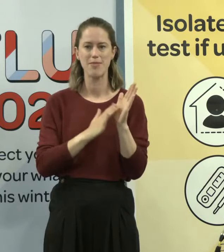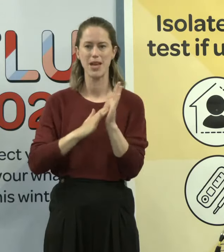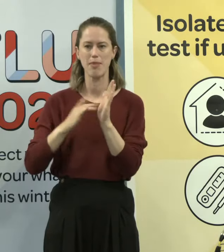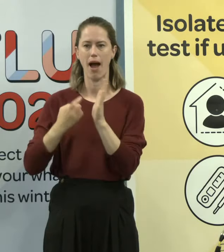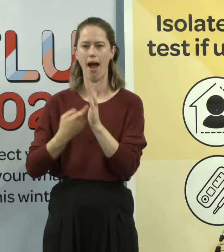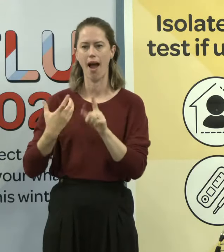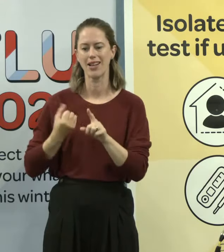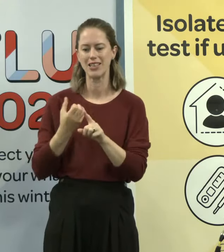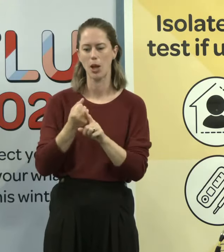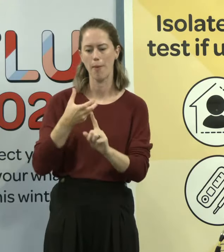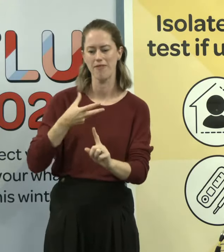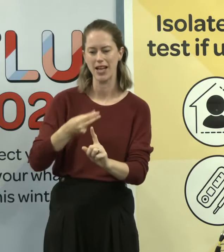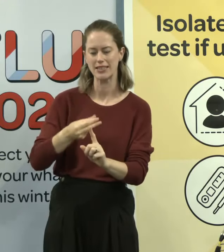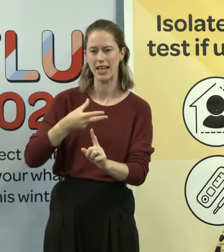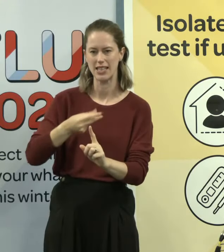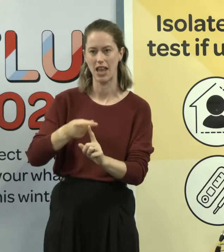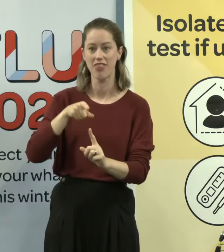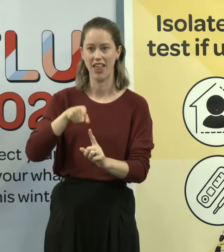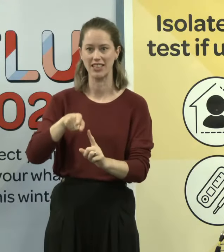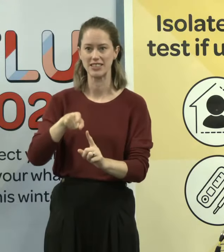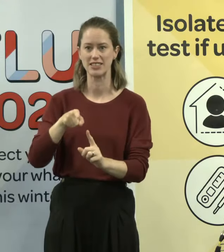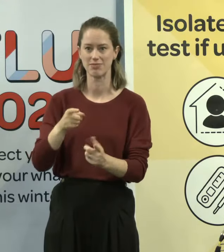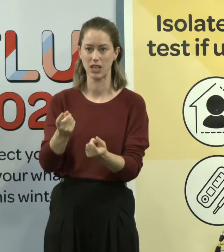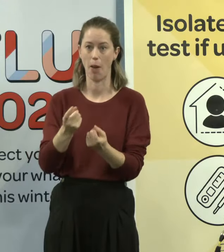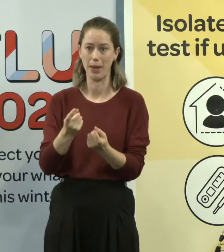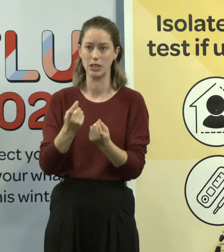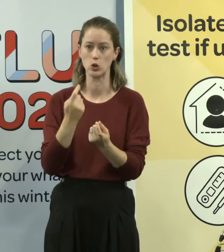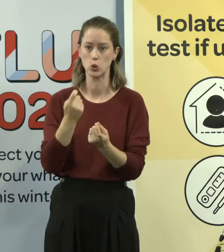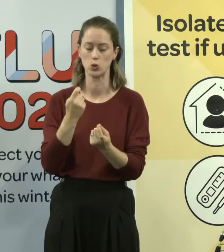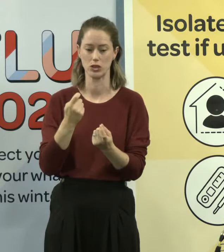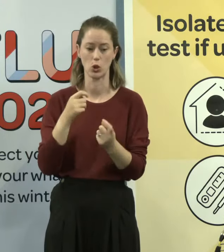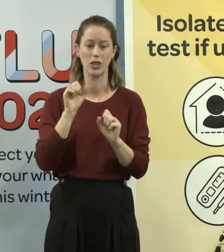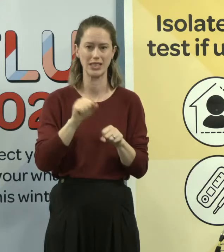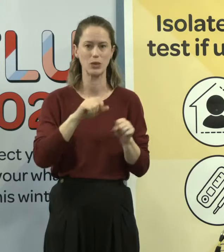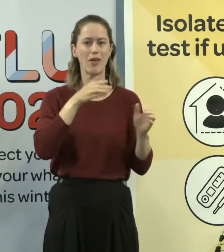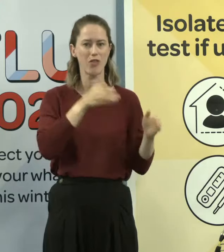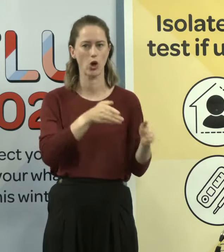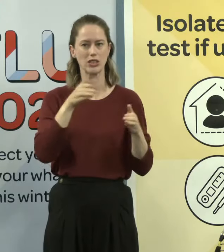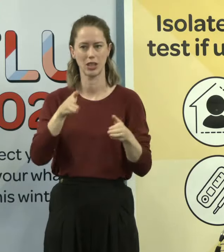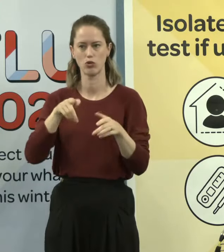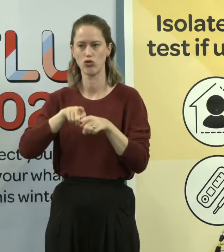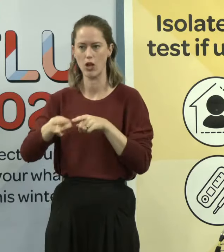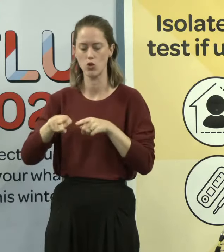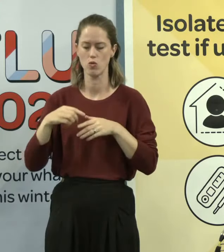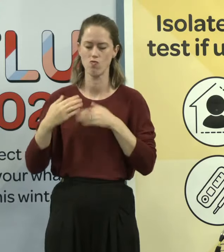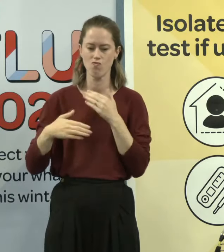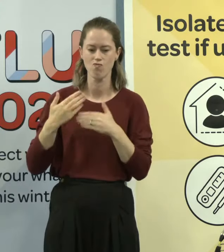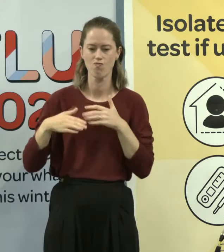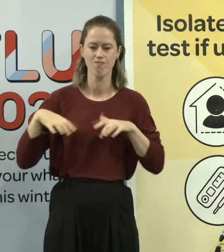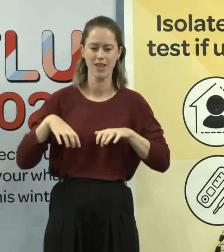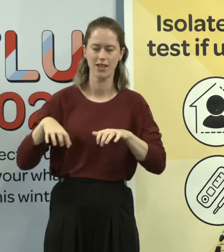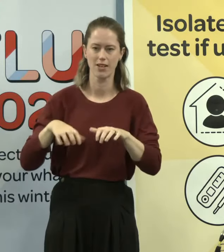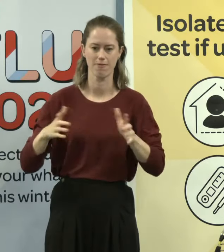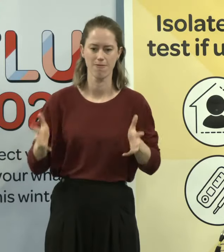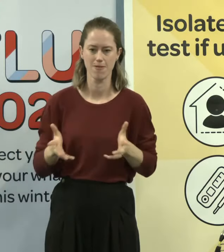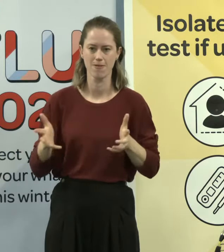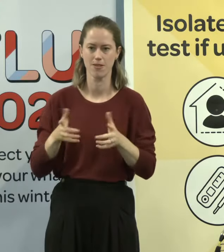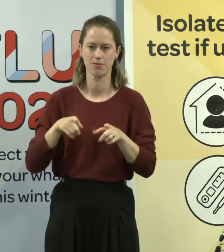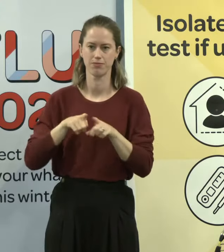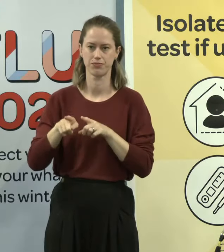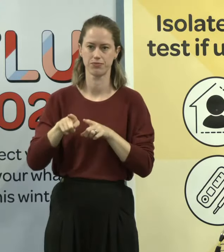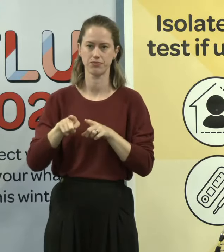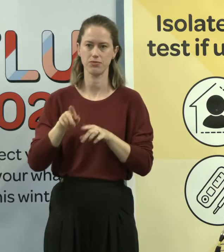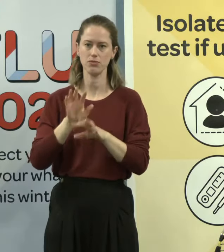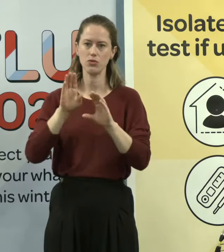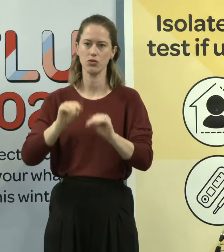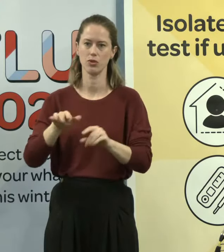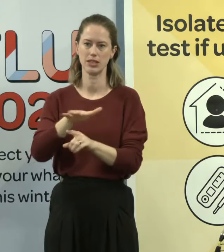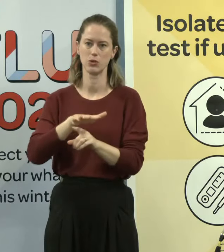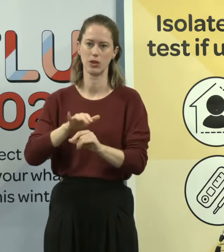kaupapa kei te haere ki te tino